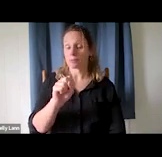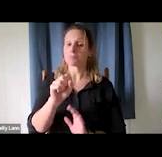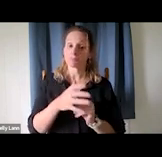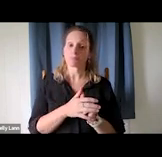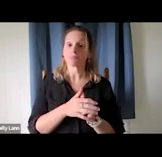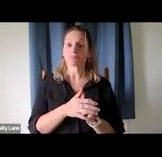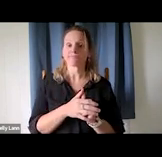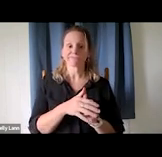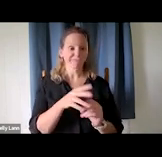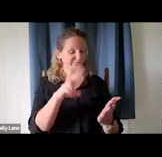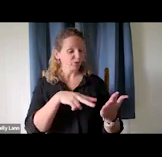en sus registros de tratamiento.